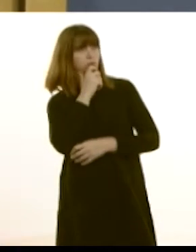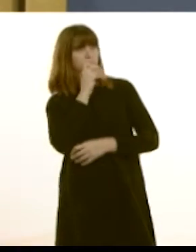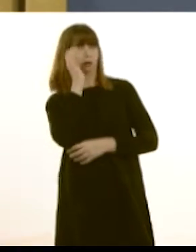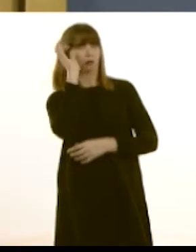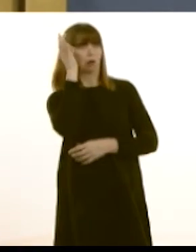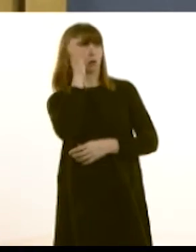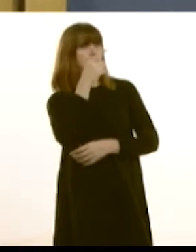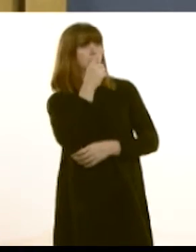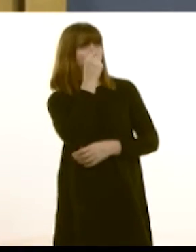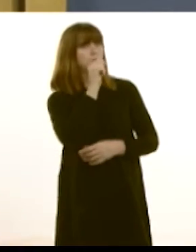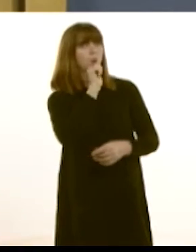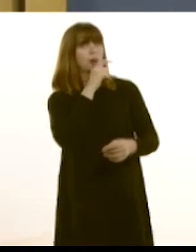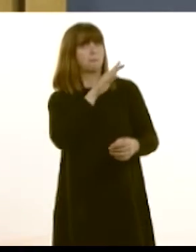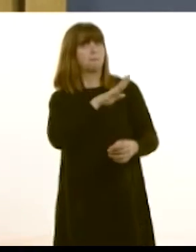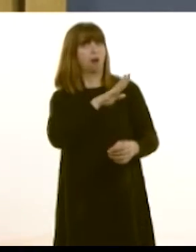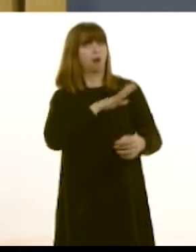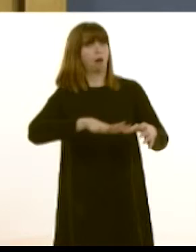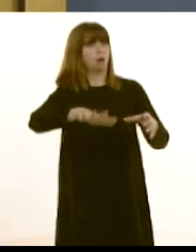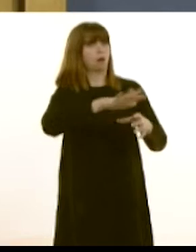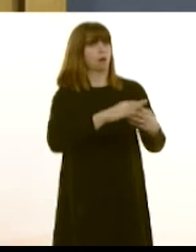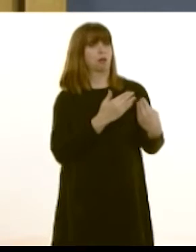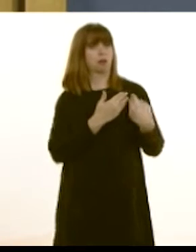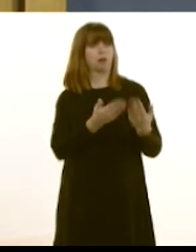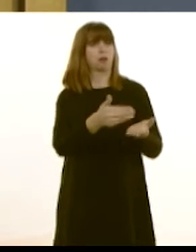parciau i gynghorau cymuned neu elusennau neu sefydliadau preifat, gan gynnwys Parc